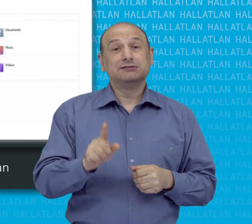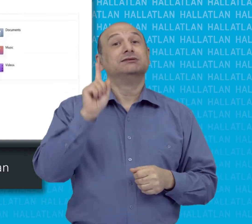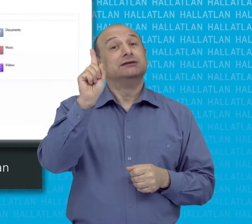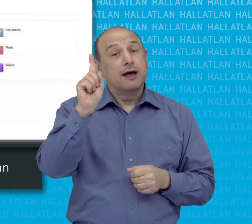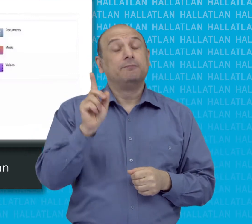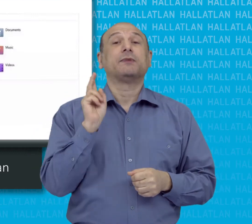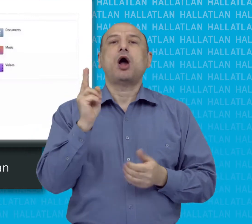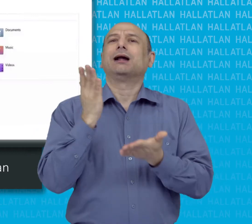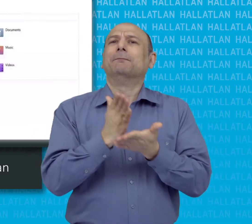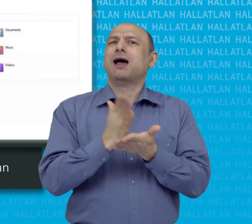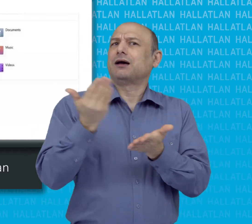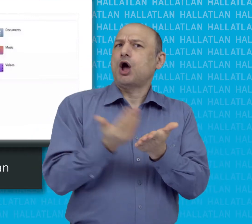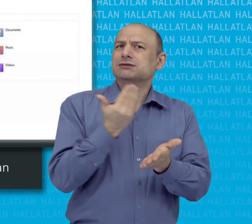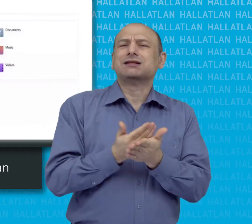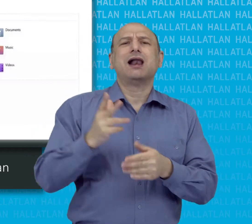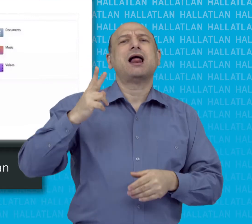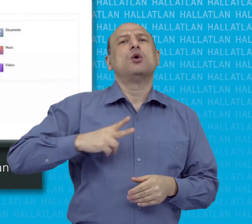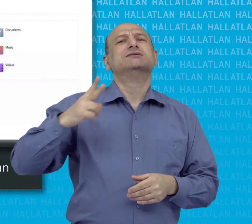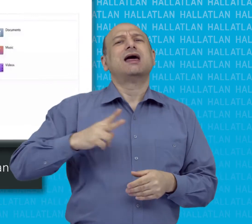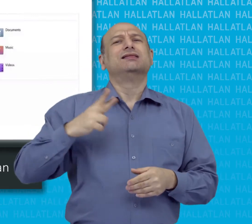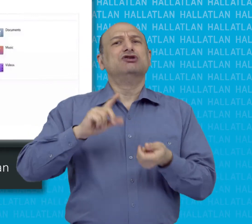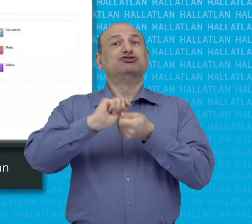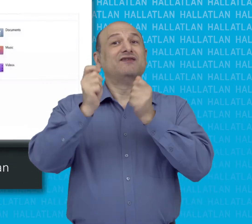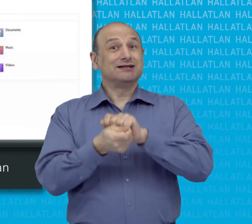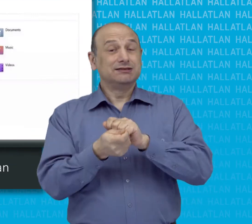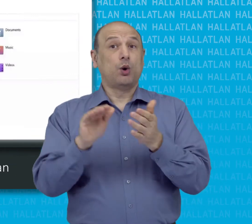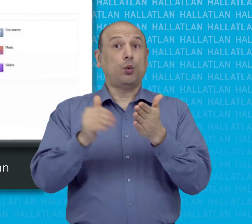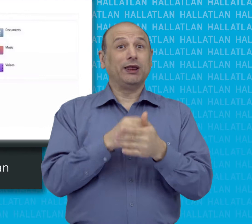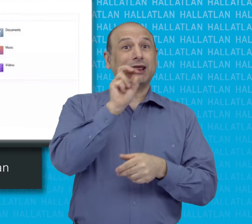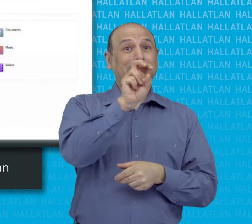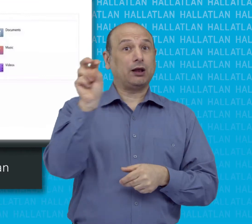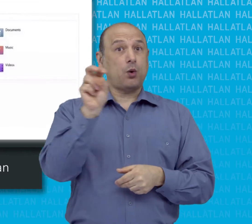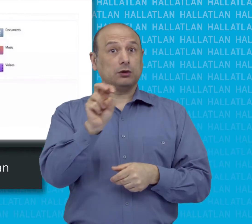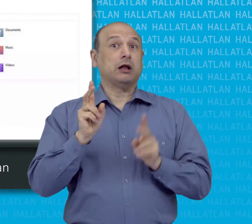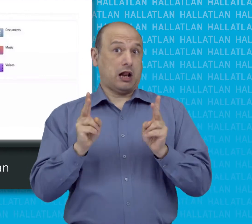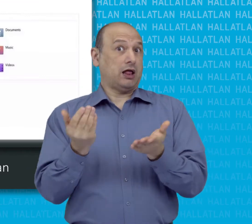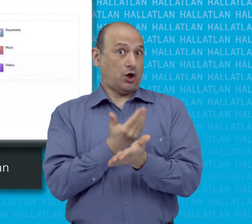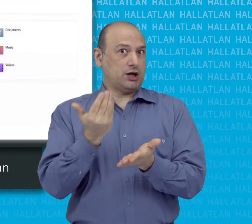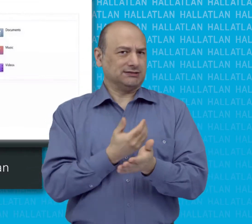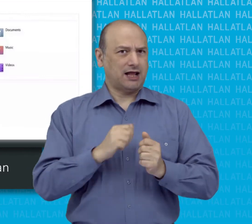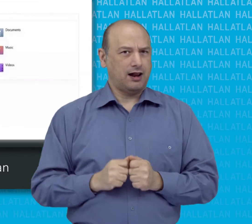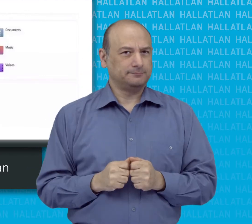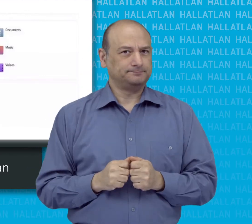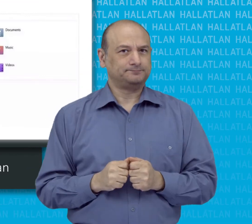viszont az Insider program résztvevői számára már elérhetővé váltak a Fájlkezelő átdolgozott ikonjai.